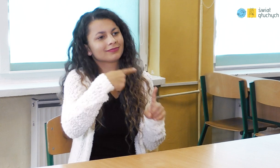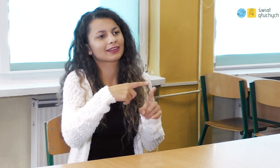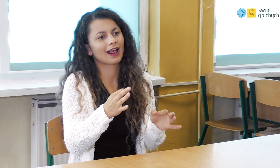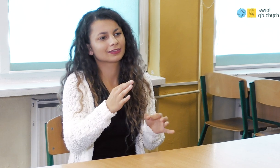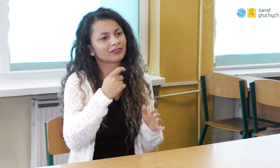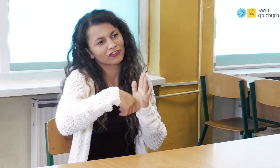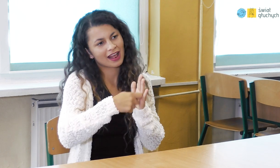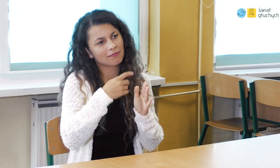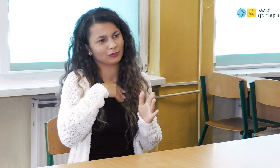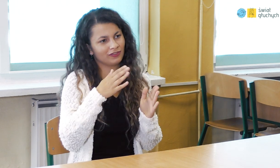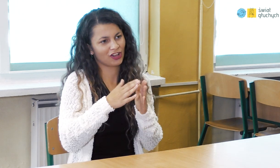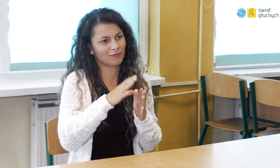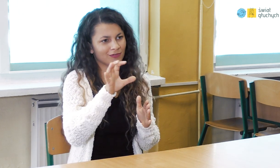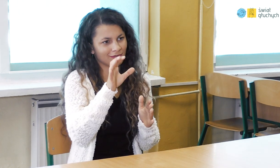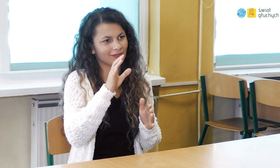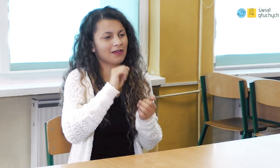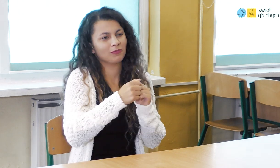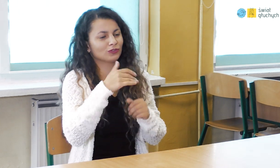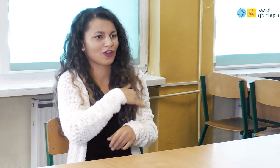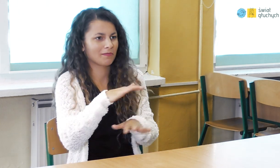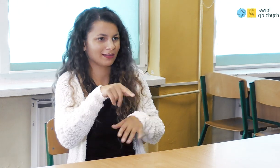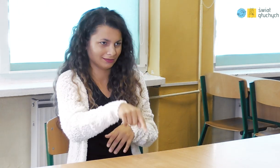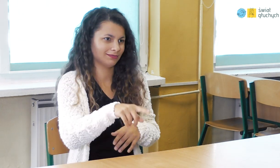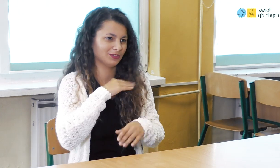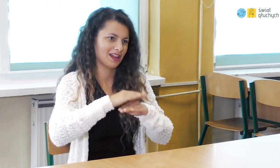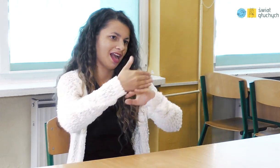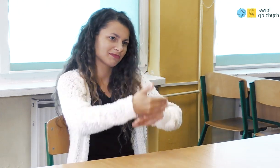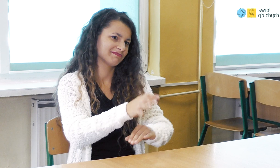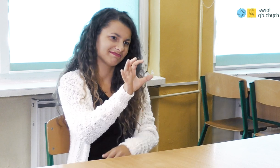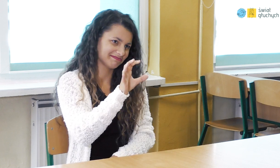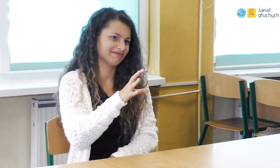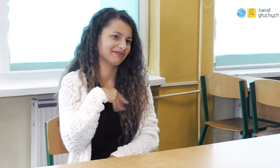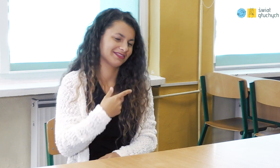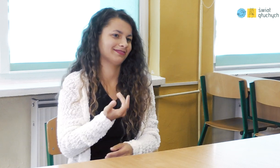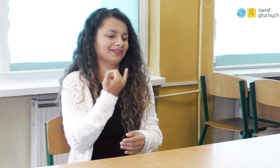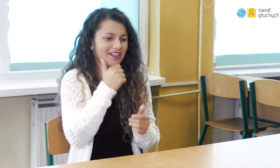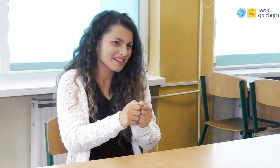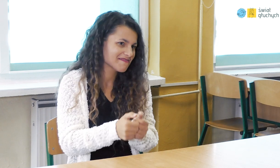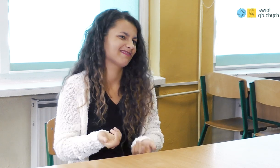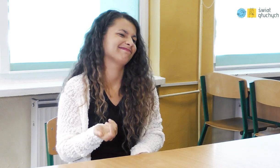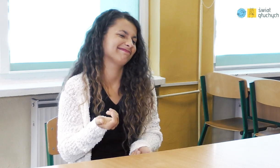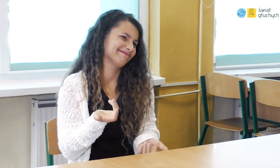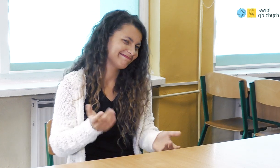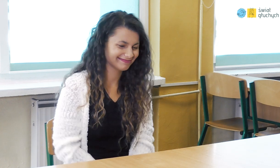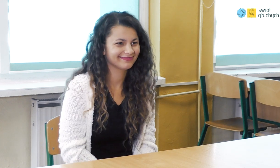Teraz dodatkowym plusem jest to, że można oglądać filmy w domu, w szkole na laptopie albo telefonie.